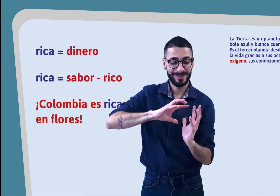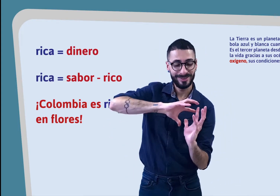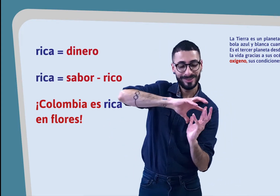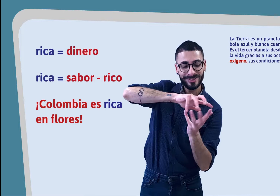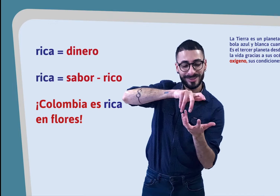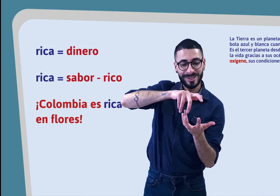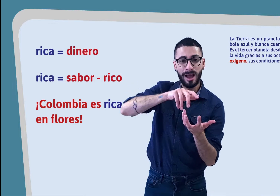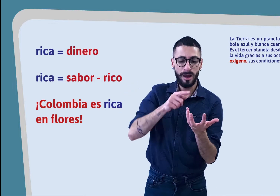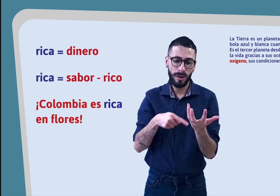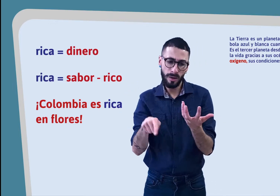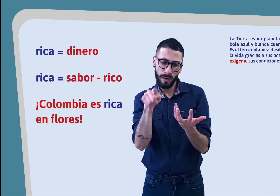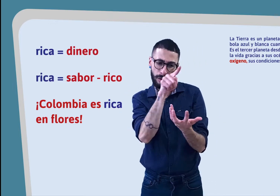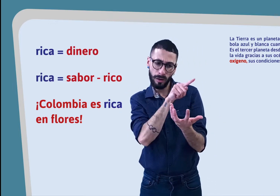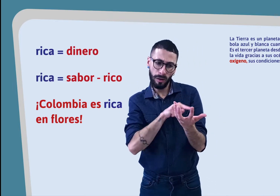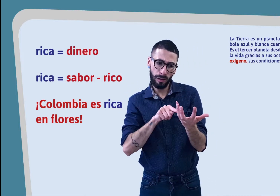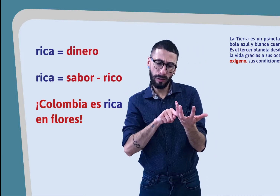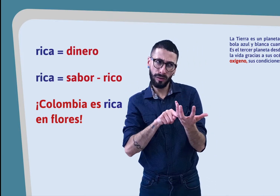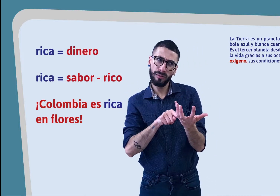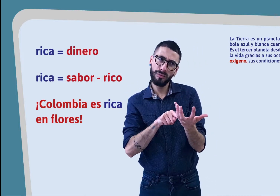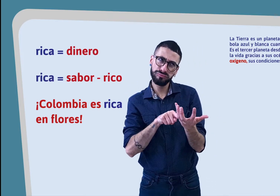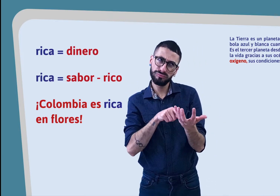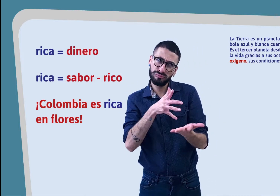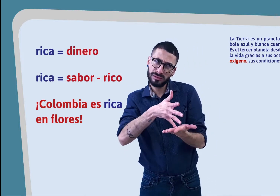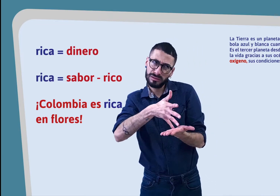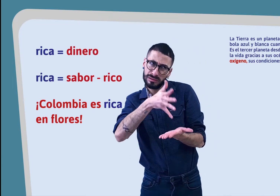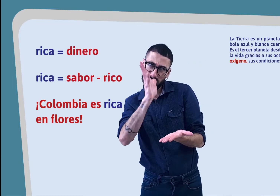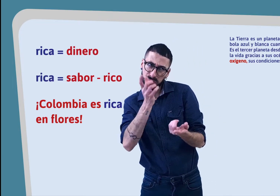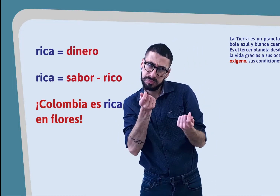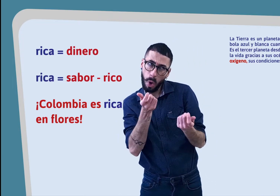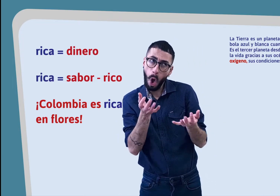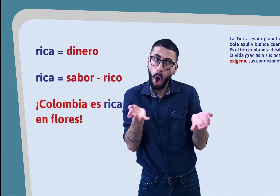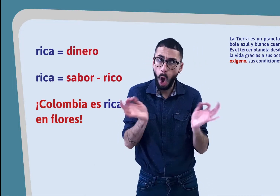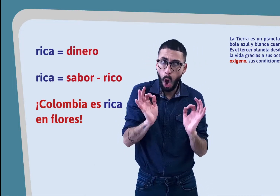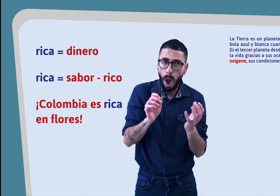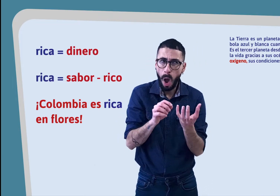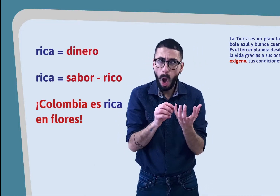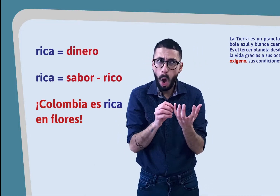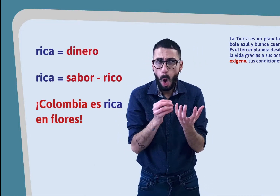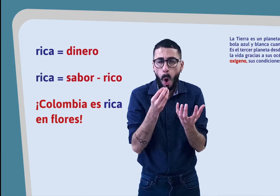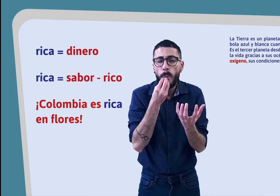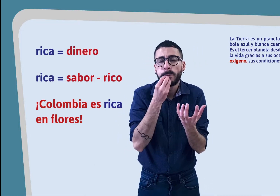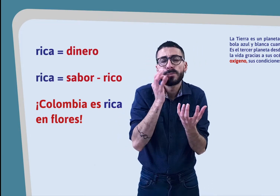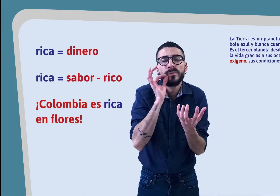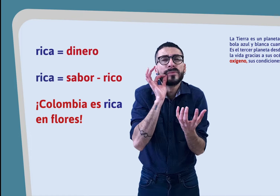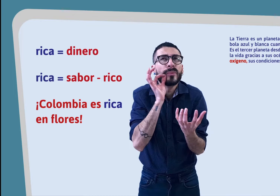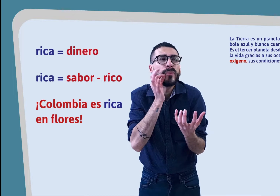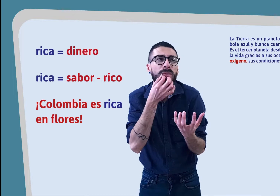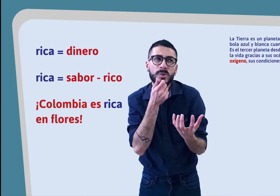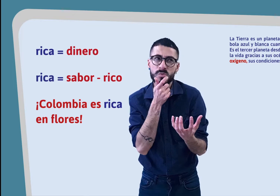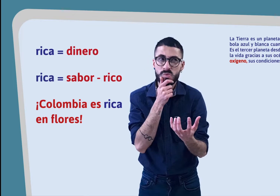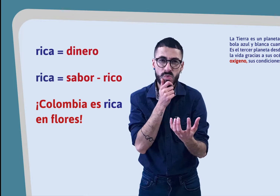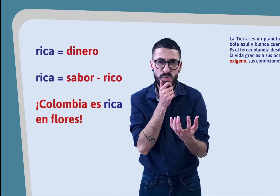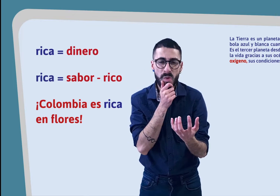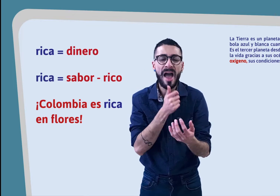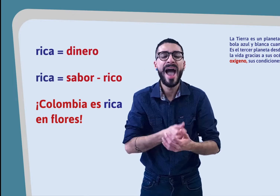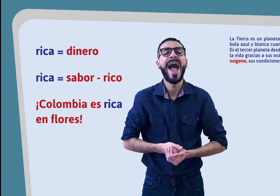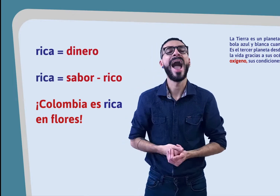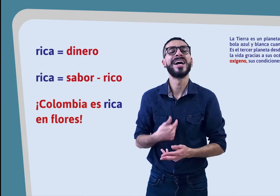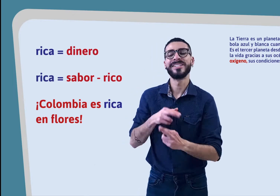Él tenía la inquietud si el texto quiere decir que la Tierra tiene mucho dinero o si tiene muchos alimentos deliciosos.